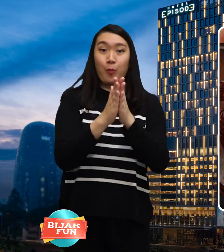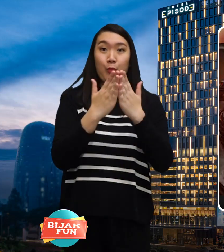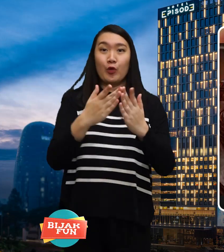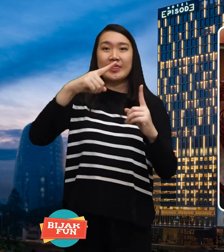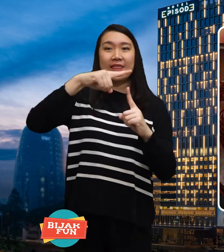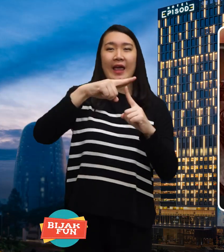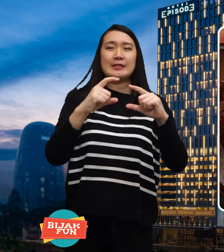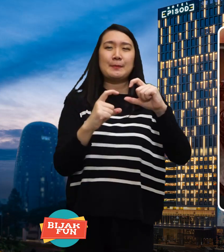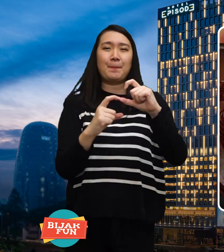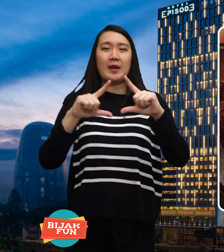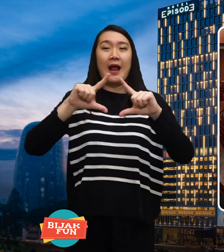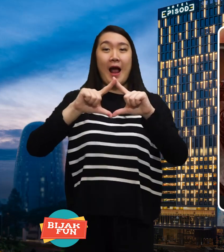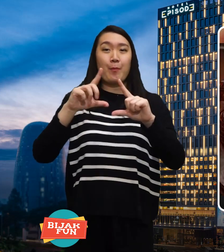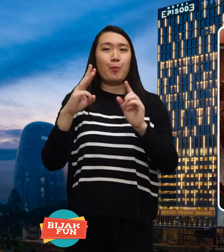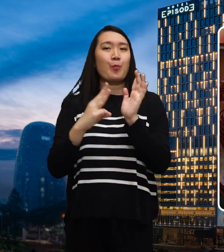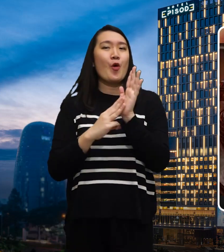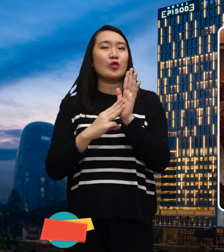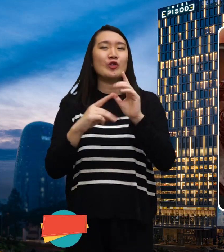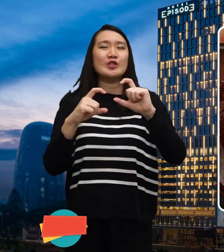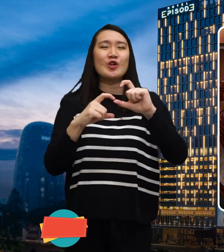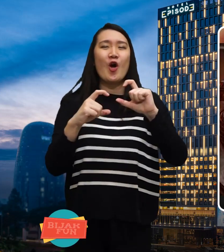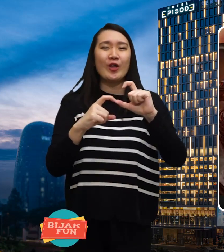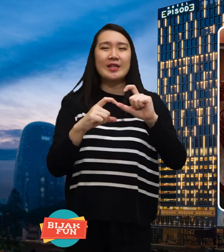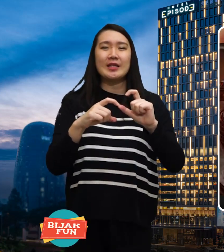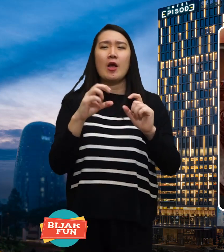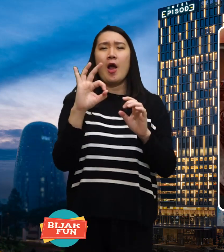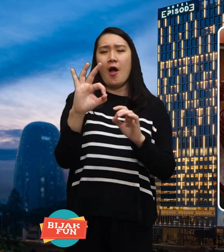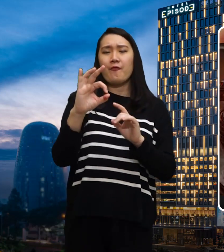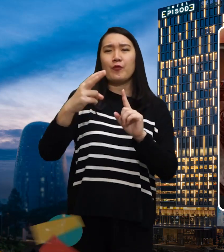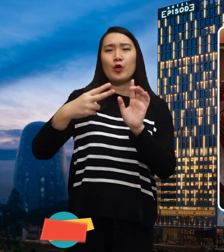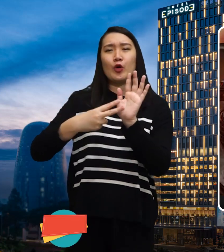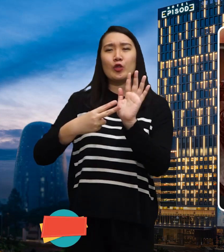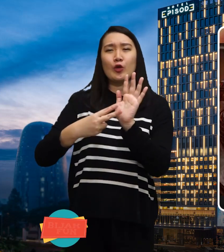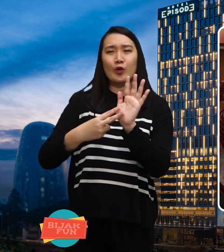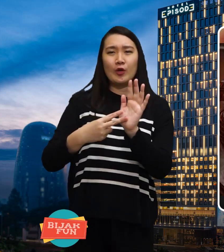bisa dicek di buku The spark: A mother's Story of Nurturing.